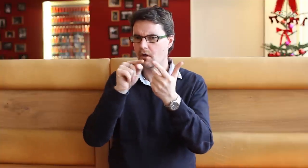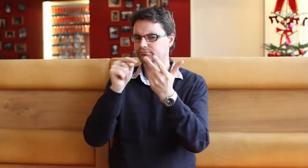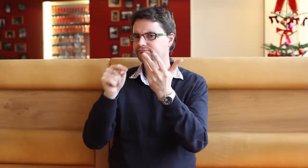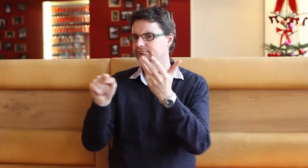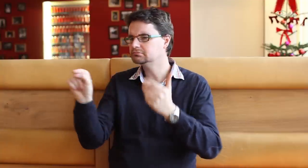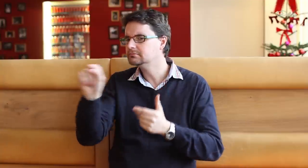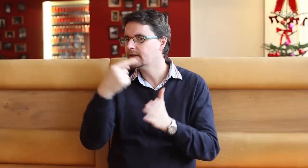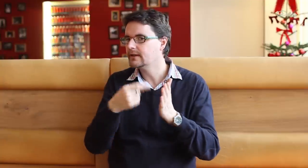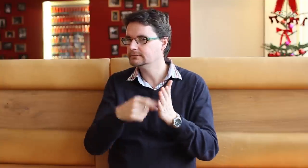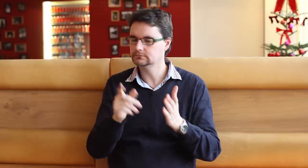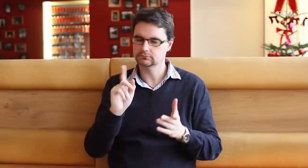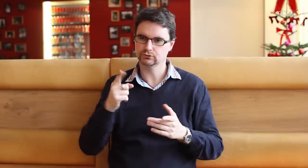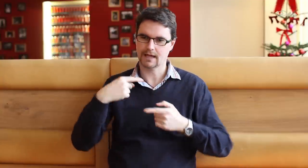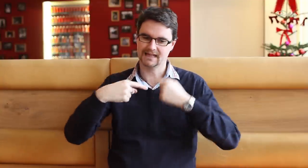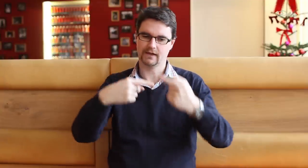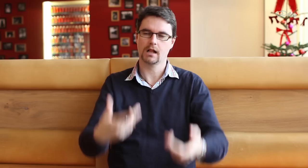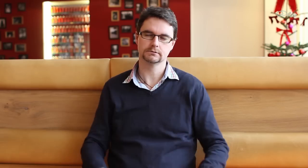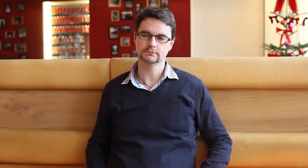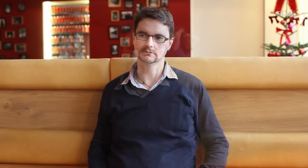Und so gibt es einiges, das noch entwickelt werden muss.